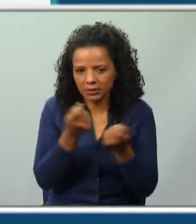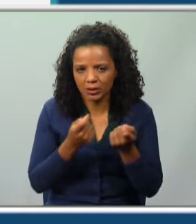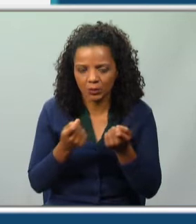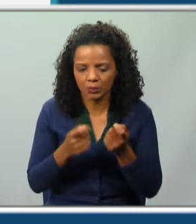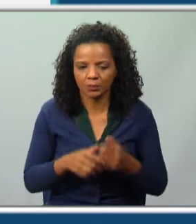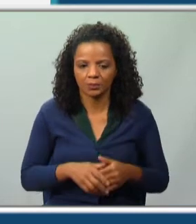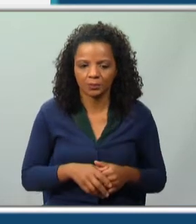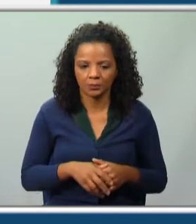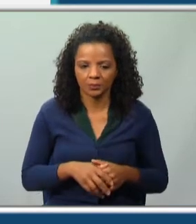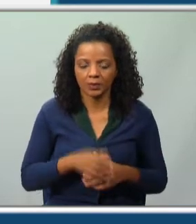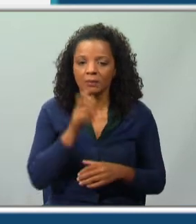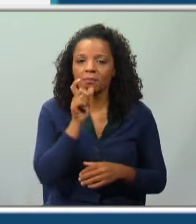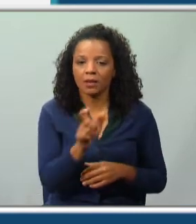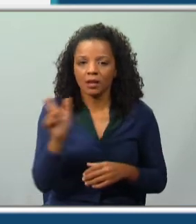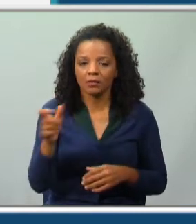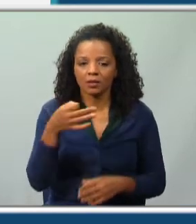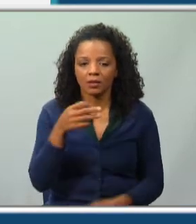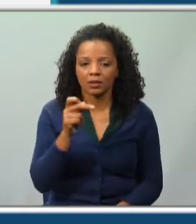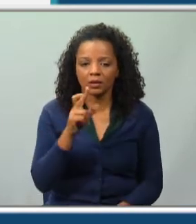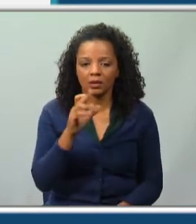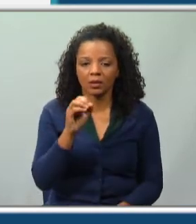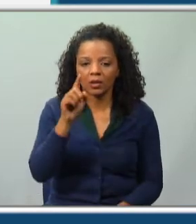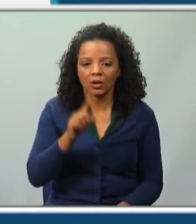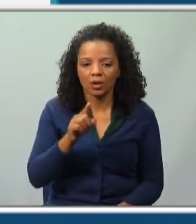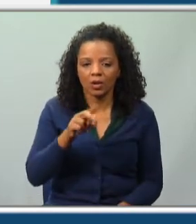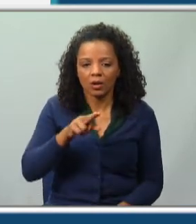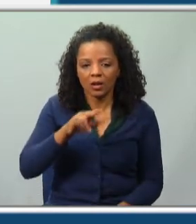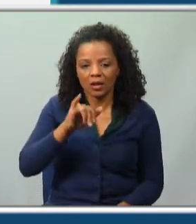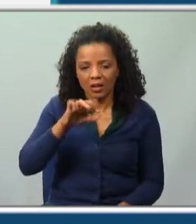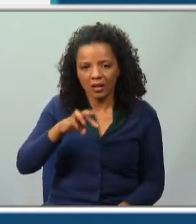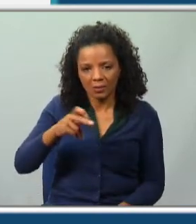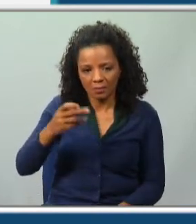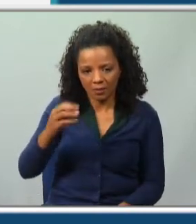semelhante são palavras paronimas 相似是同義詞